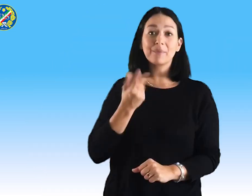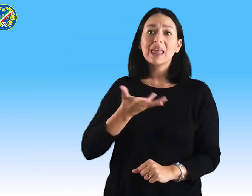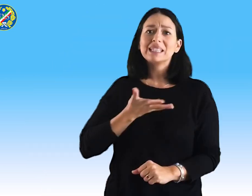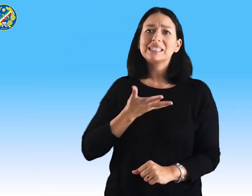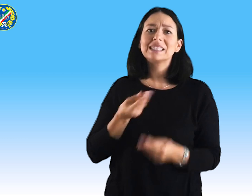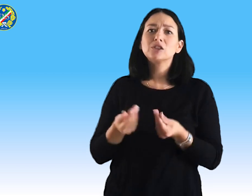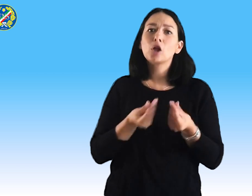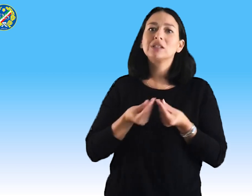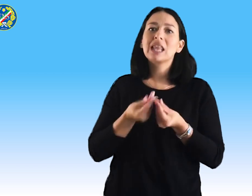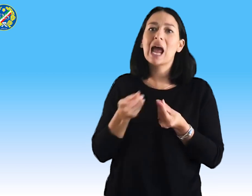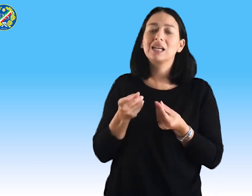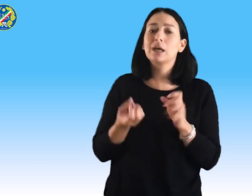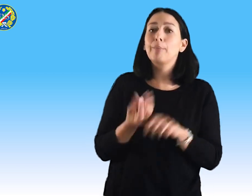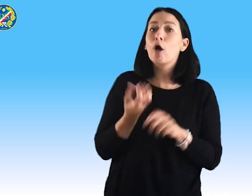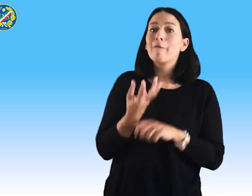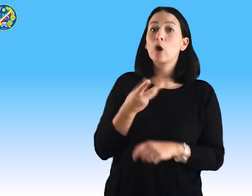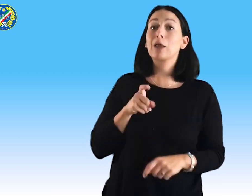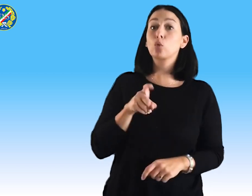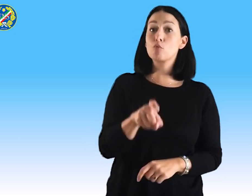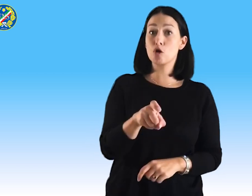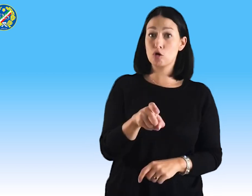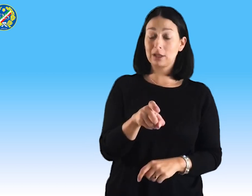L'assetto genetico è correlato ad una specifica suscettibilità individuale ai cancerogeni.